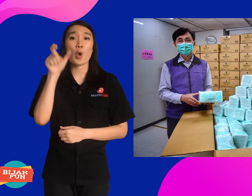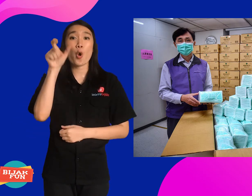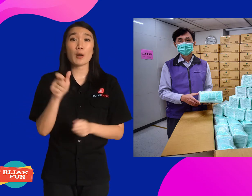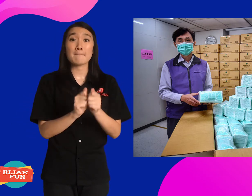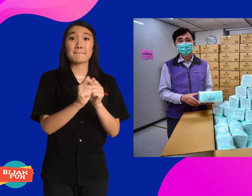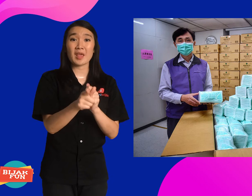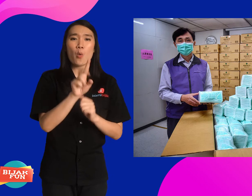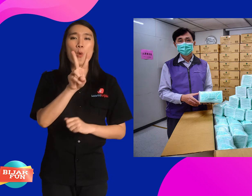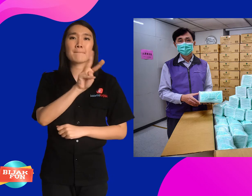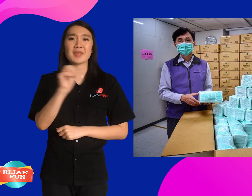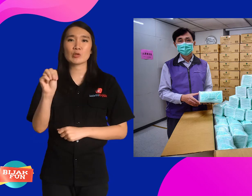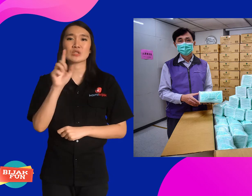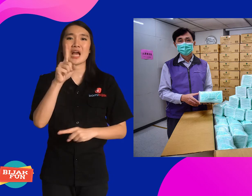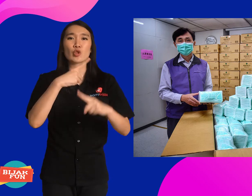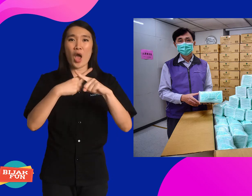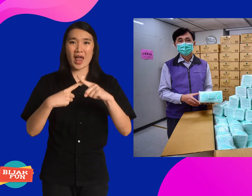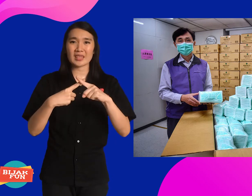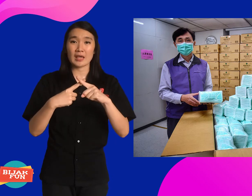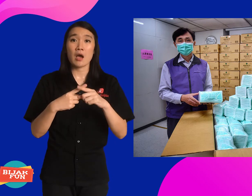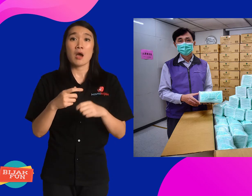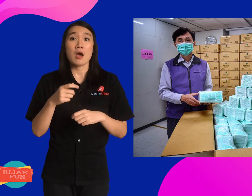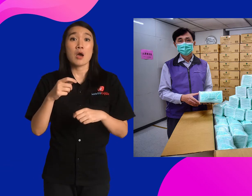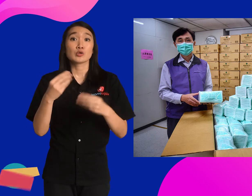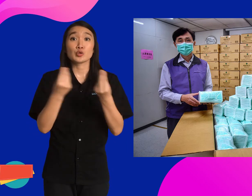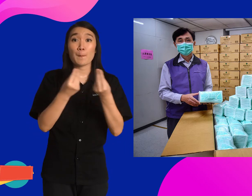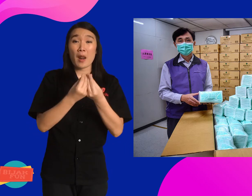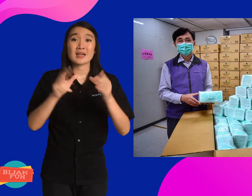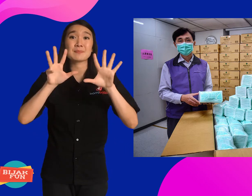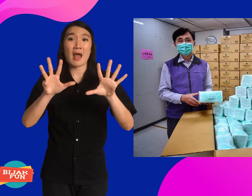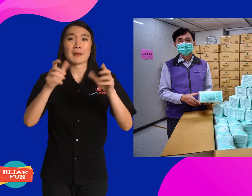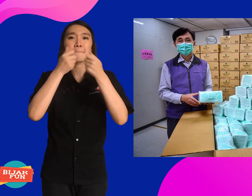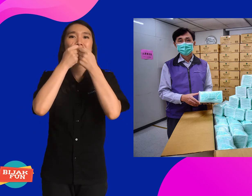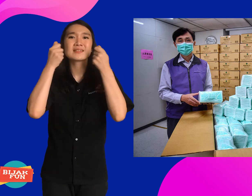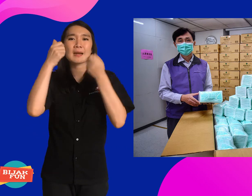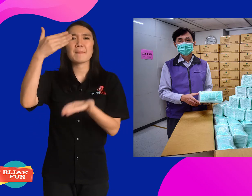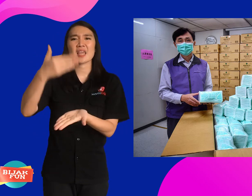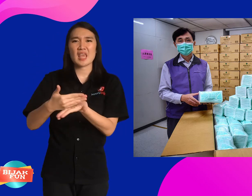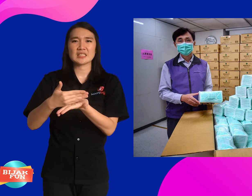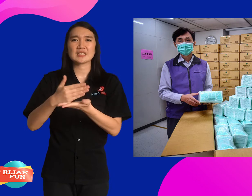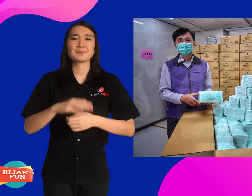Orang membeli masker tiap 2 minggu sekali, jumlah masker dibatasi 9 buah.